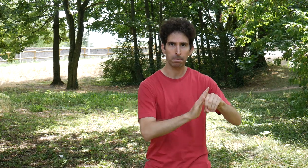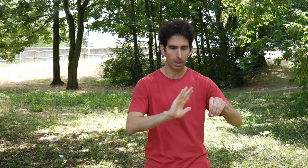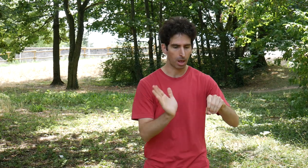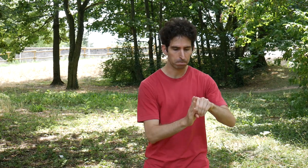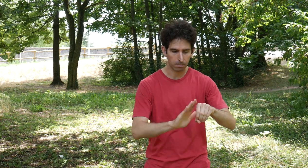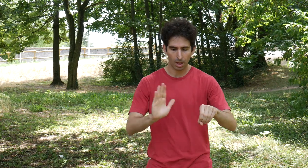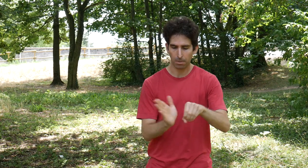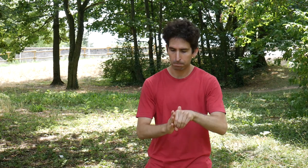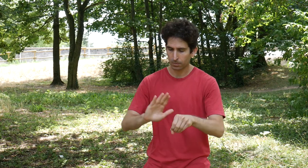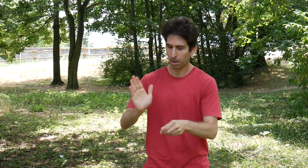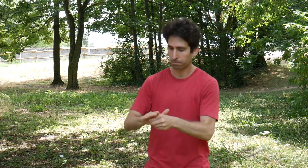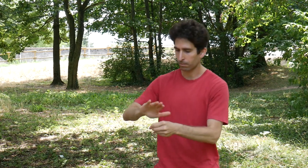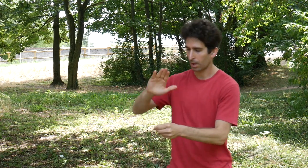et ainsi de suite.